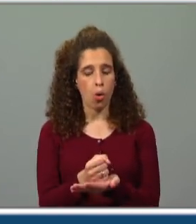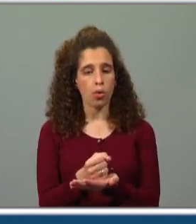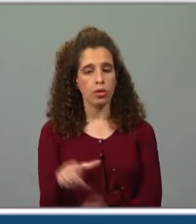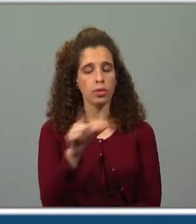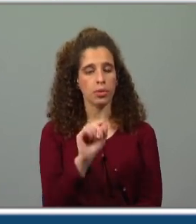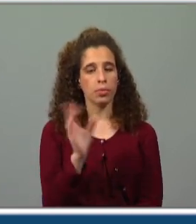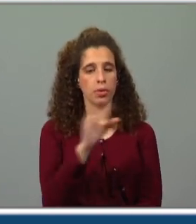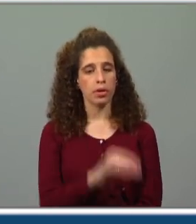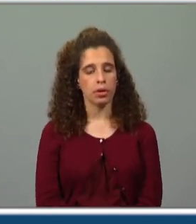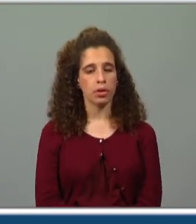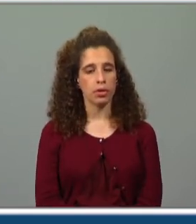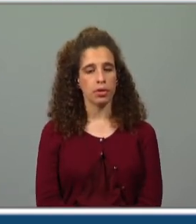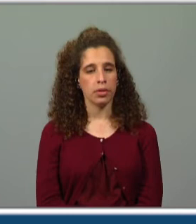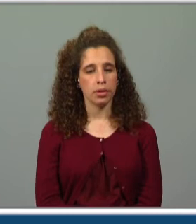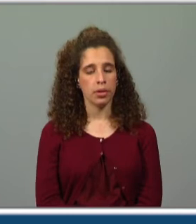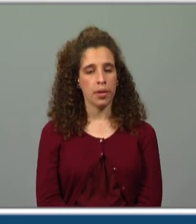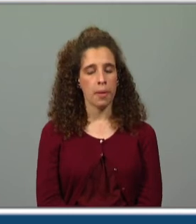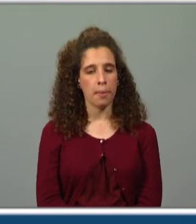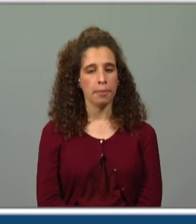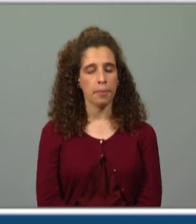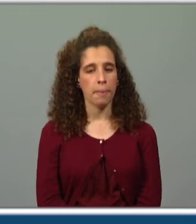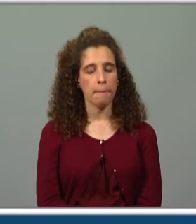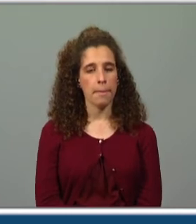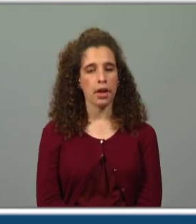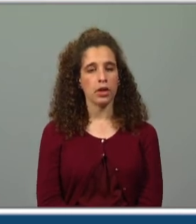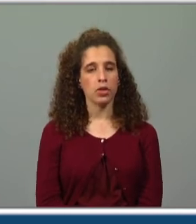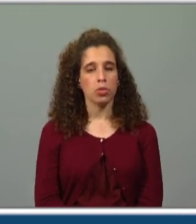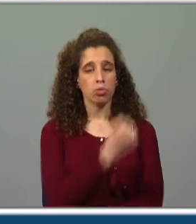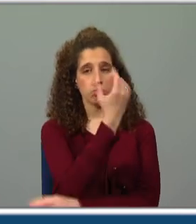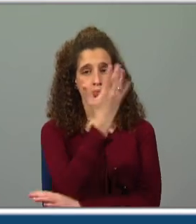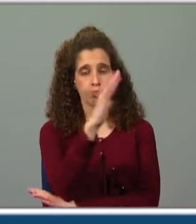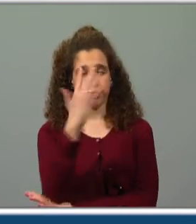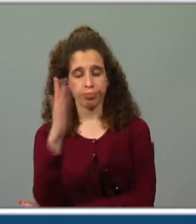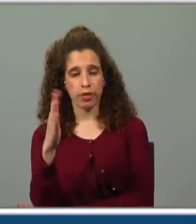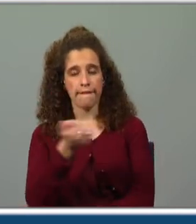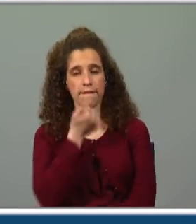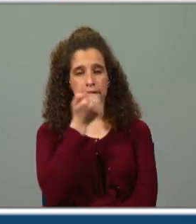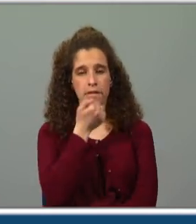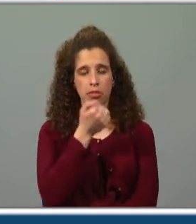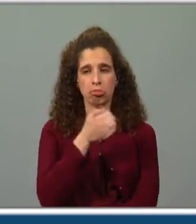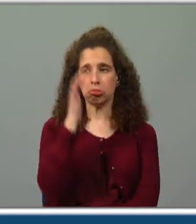também o que um Pomar não é tínhamos um fumar vamos imaginar que é de macieiras 還有什麼果園不是我們有的煙讓我們想像它來自蘋果樹